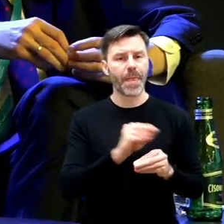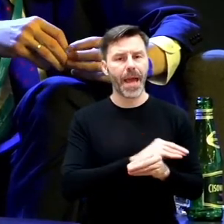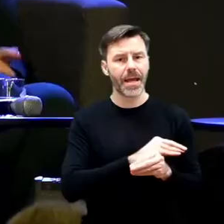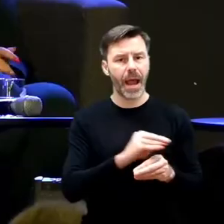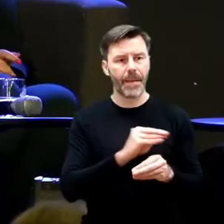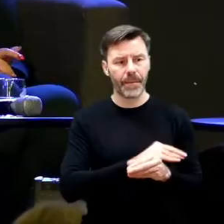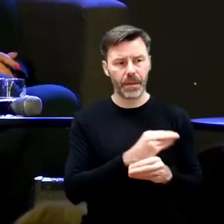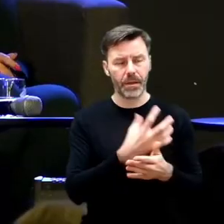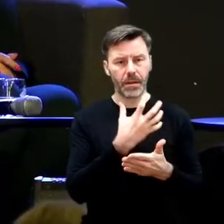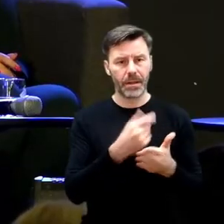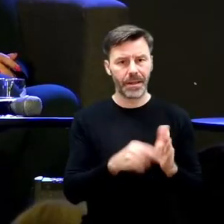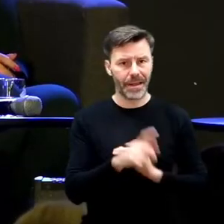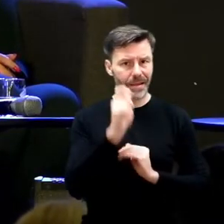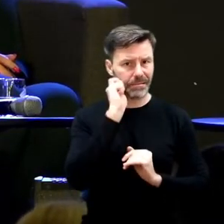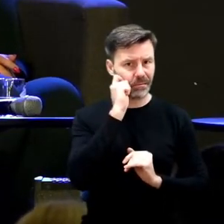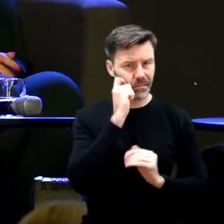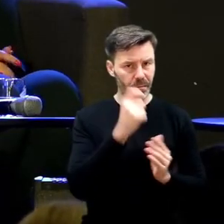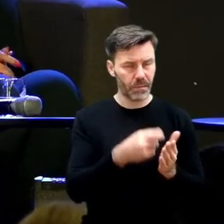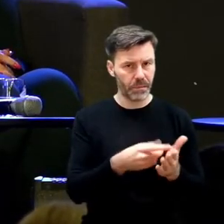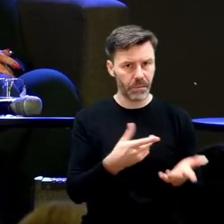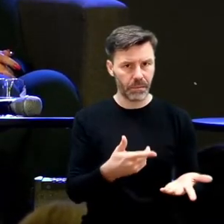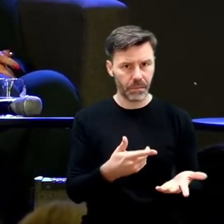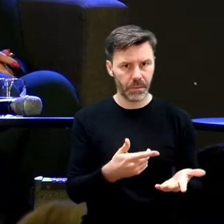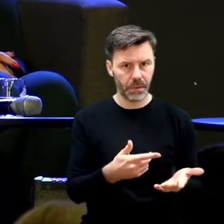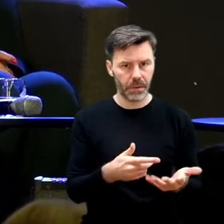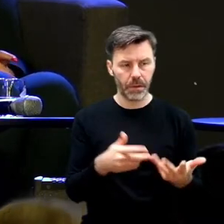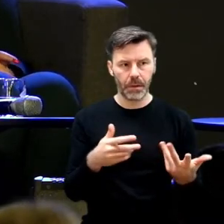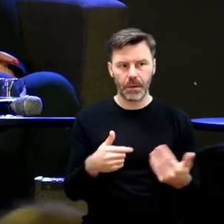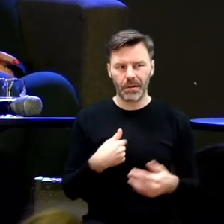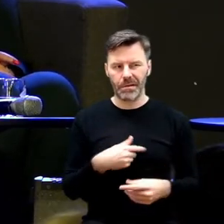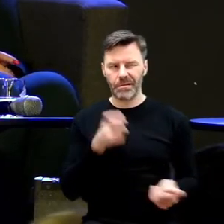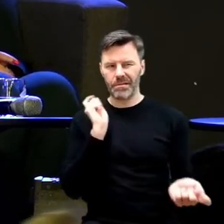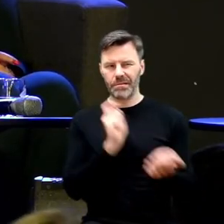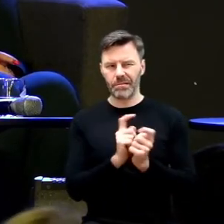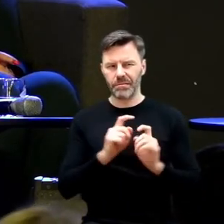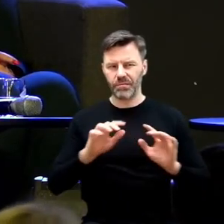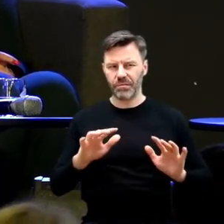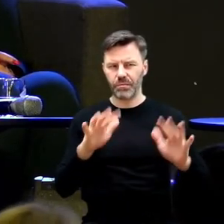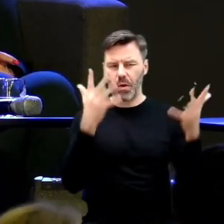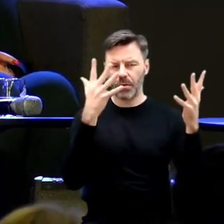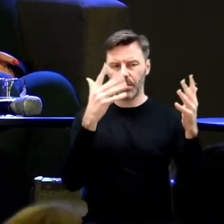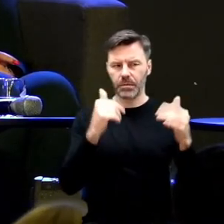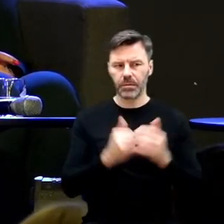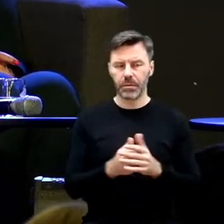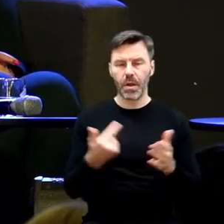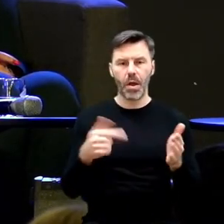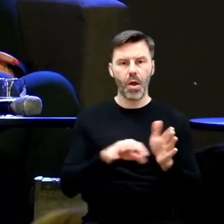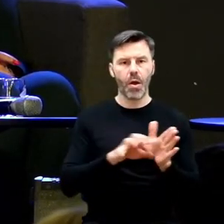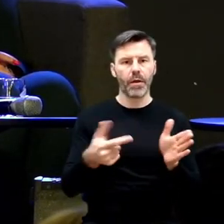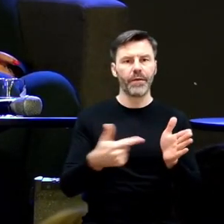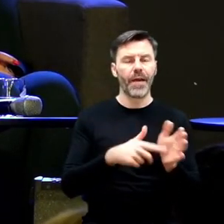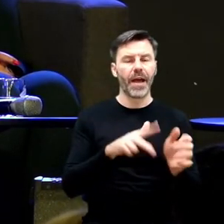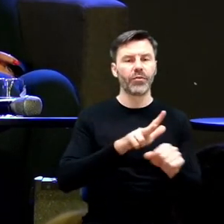Więc wtedy był bunt powszechny, przejęliśmy tę szkołę i od 2013 z powodzeniem ją rozwijamy.